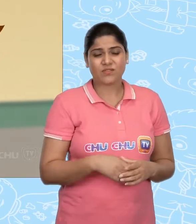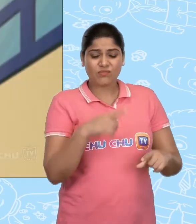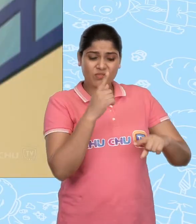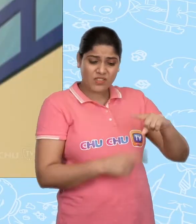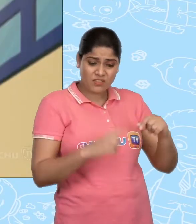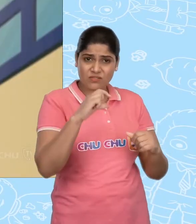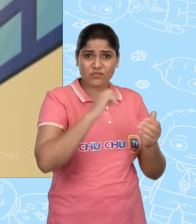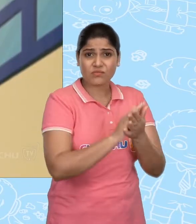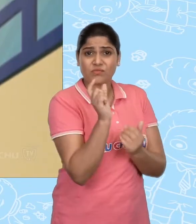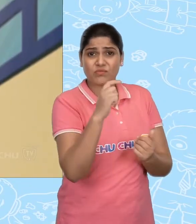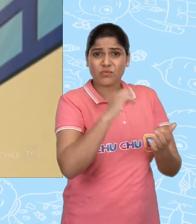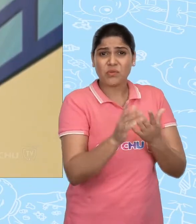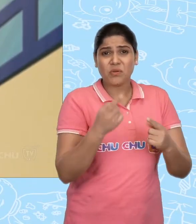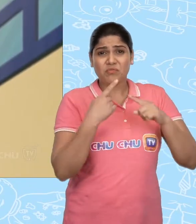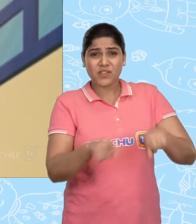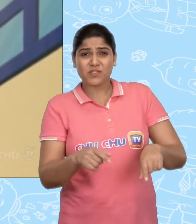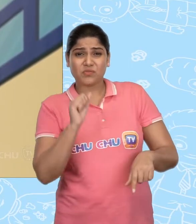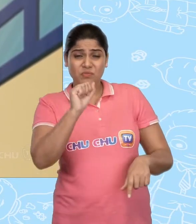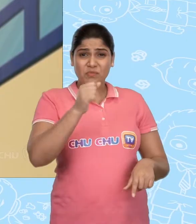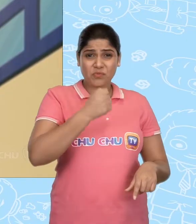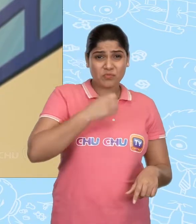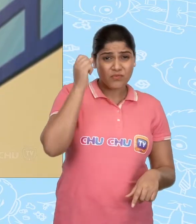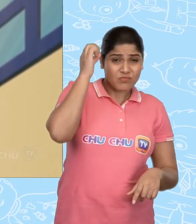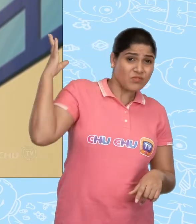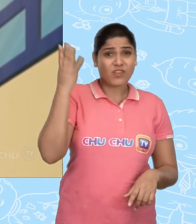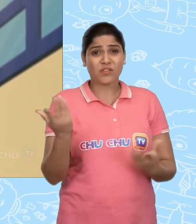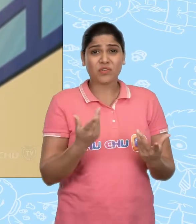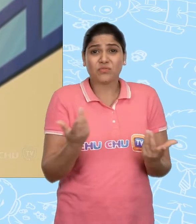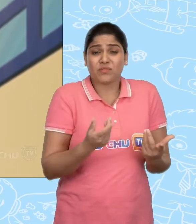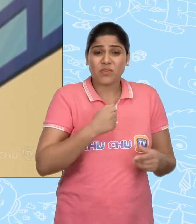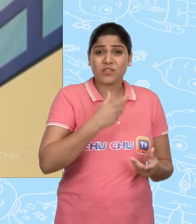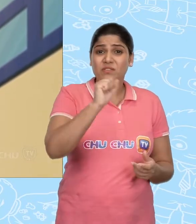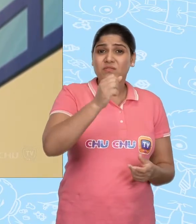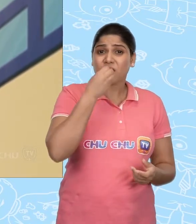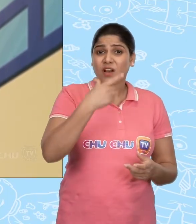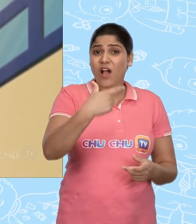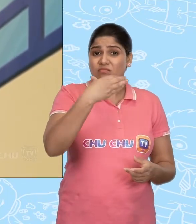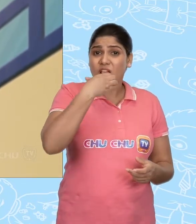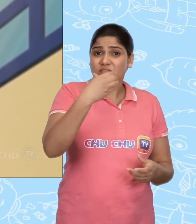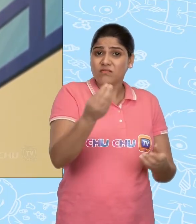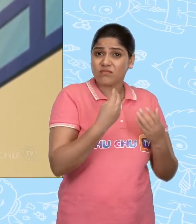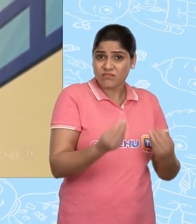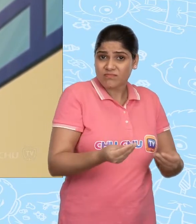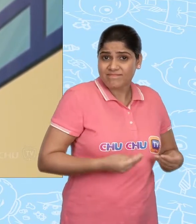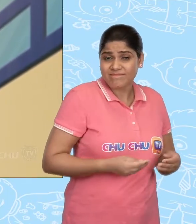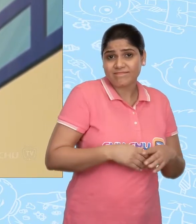चोट नहीं लगी ChuChu पर तुम्हे मुझ पर गुस्सा आ रहा होगा, क्योंकि मैने तुम्हारा pizza ले लिया